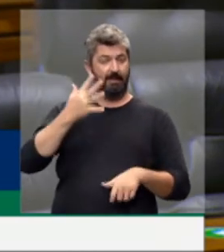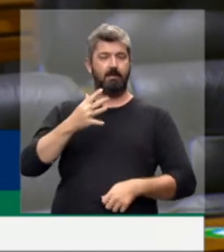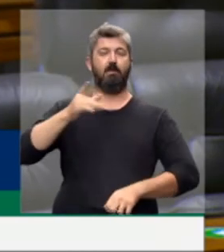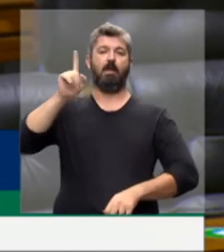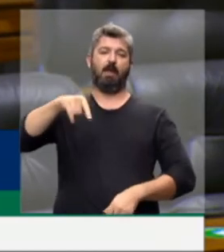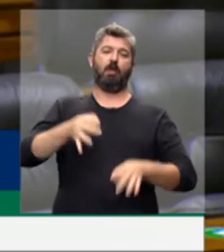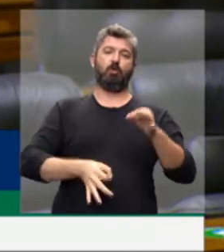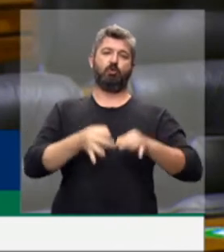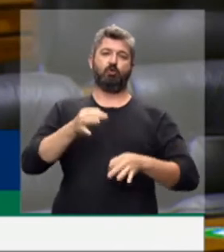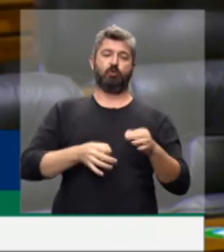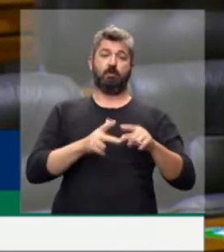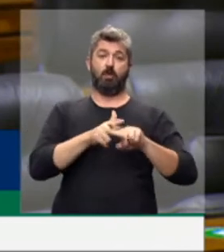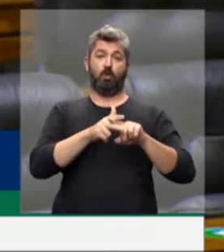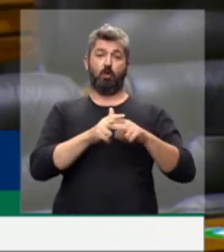ENQUANTO ARMAS, QUE NESTE RELATÓRIO A DESPEITO, NÓS